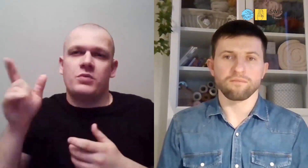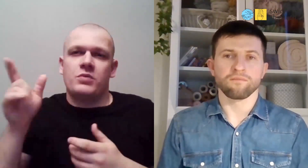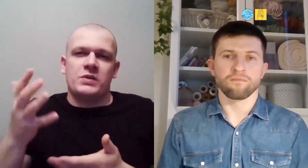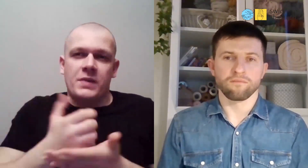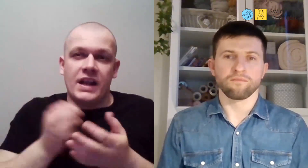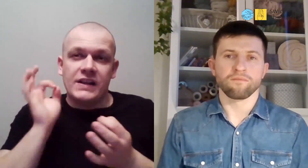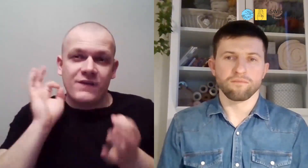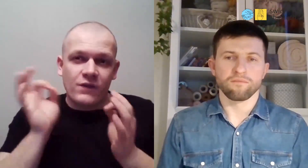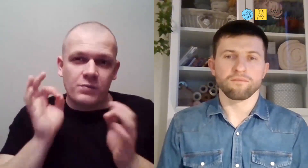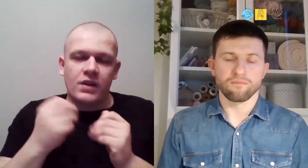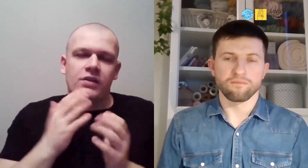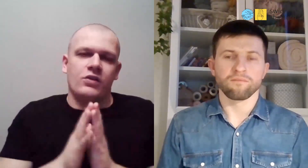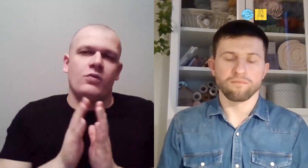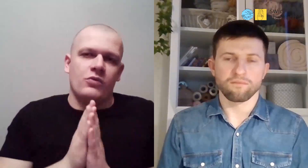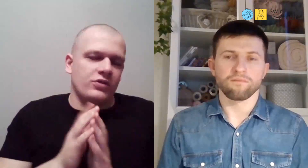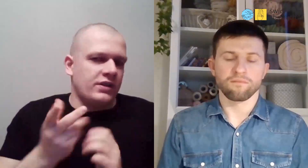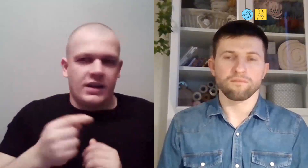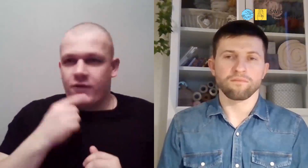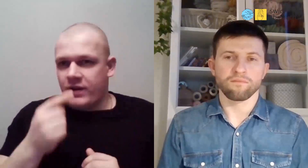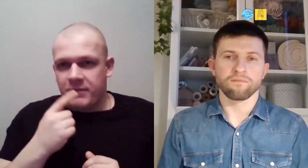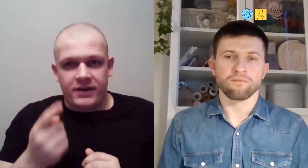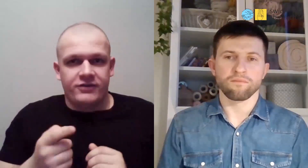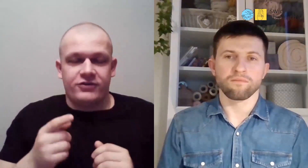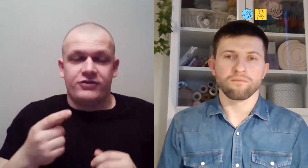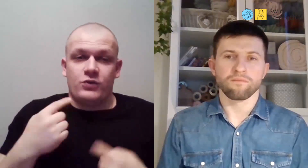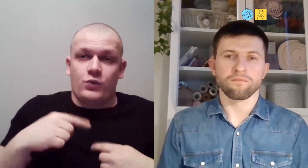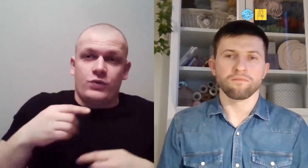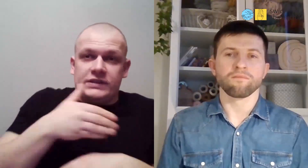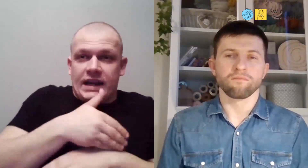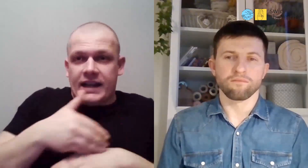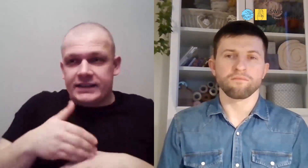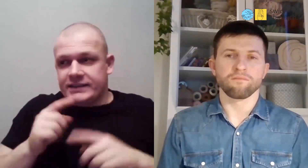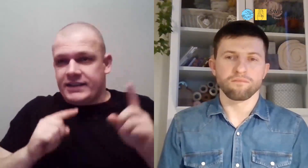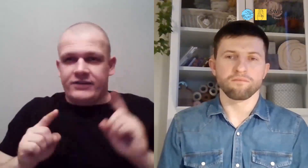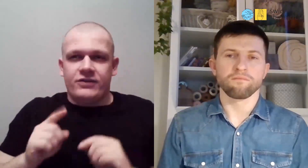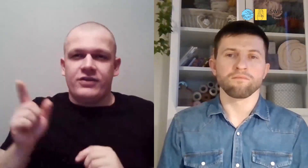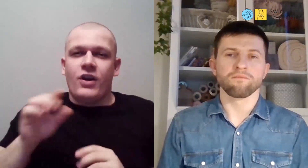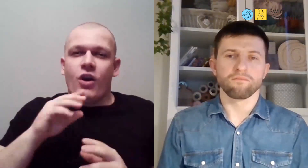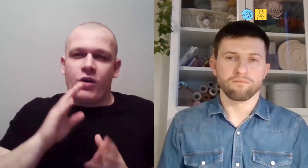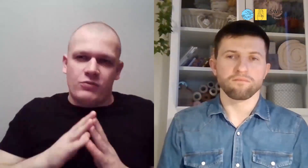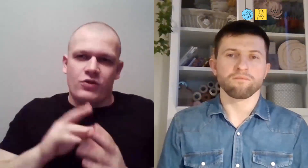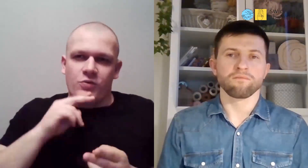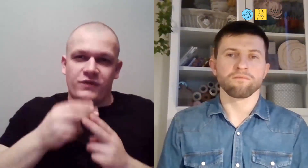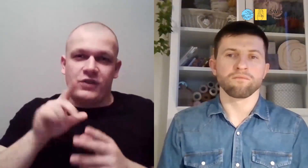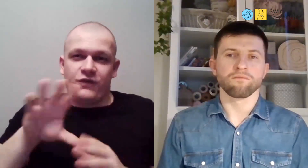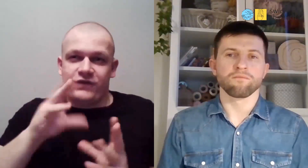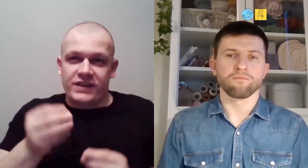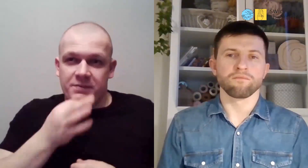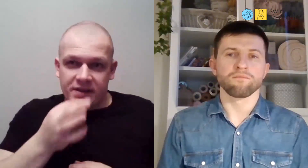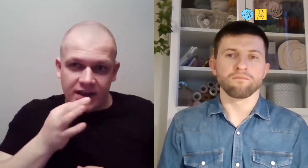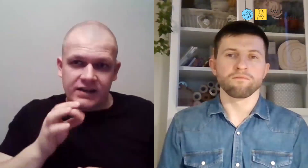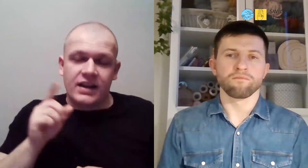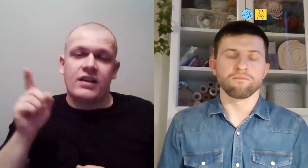One zbierają informacje. Nie wolno kłamać, trzeba odpowiadać na wszystkie pytania.